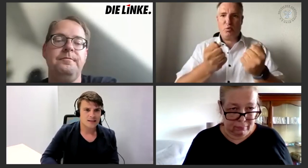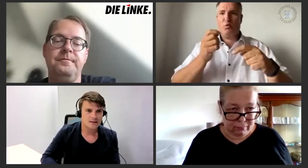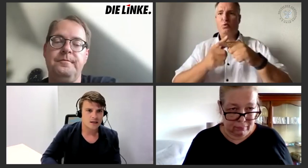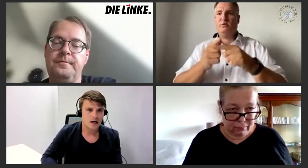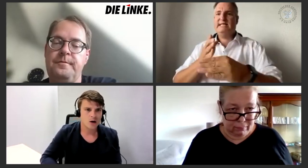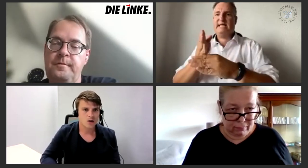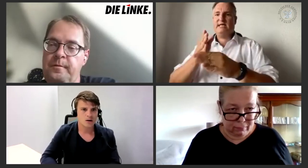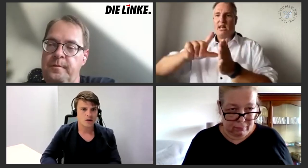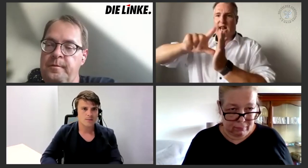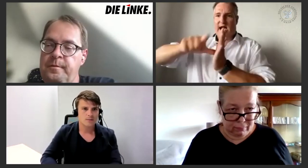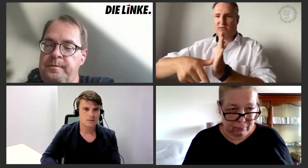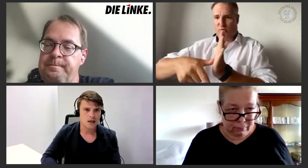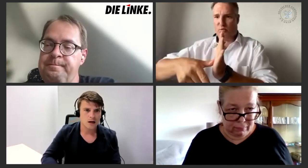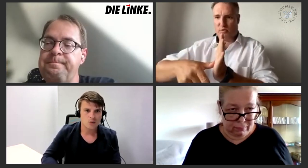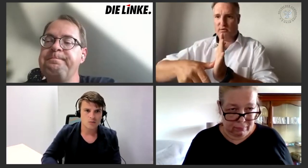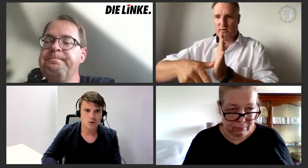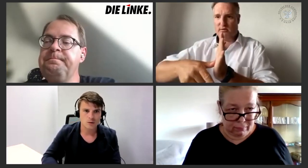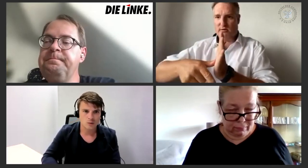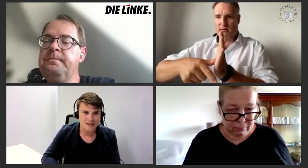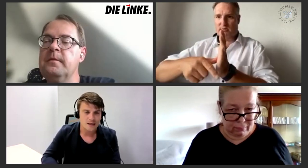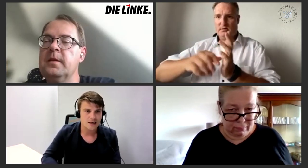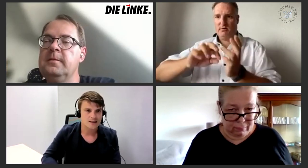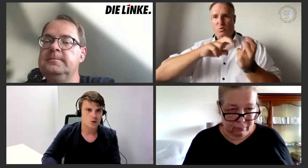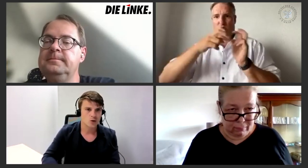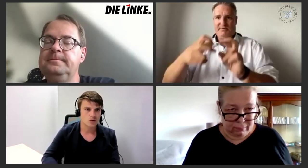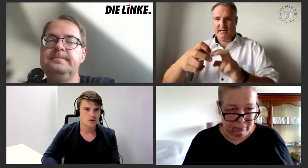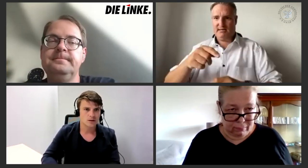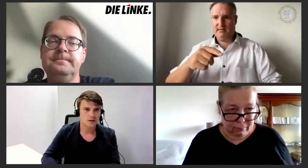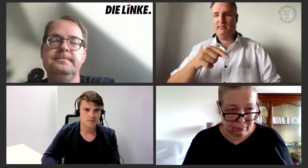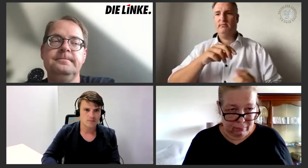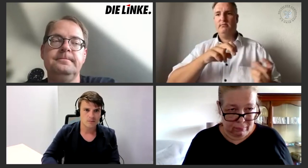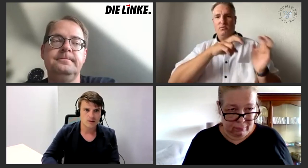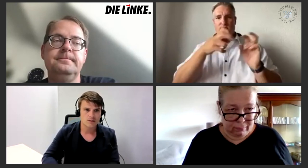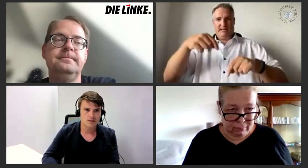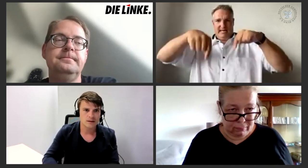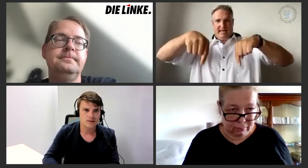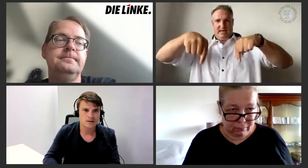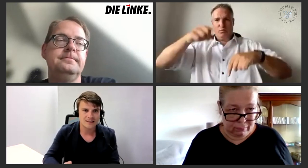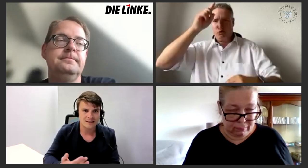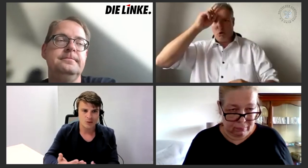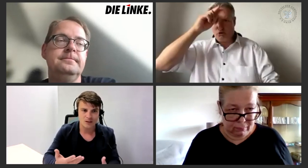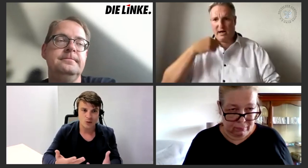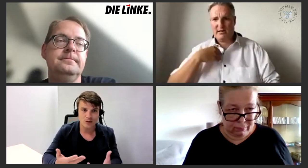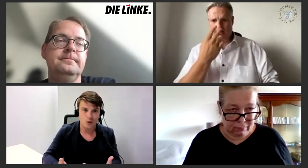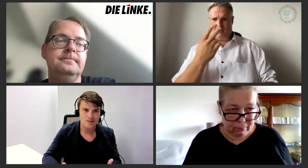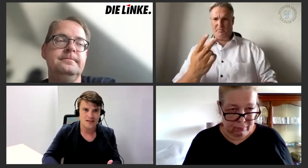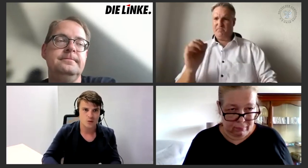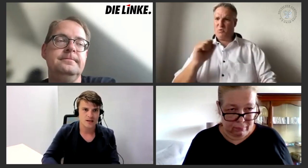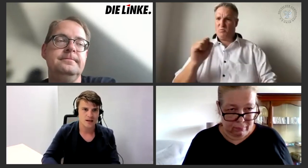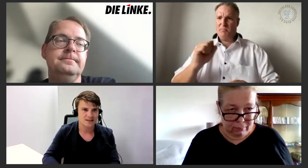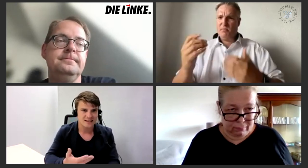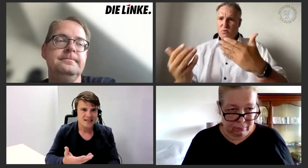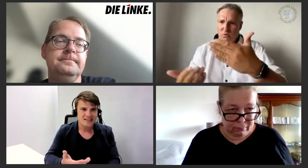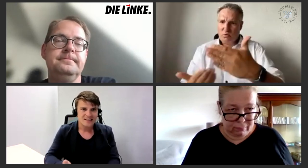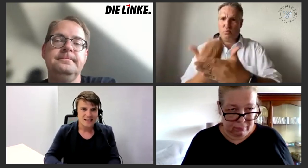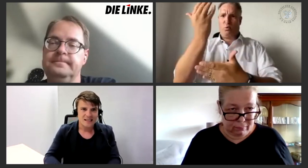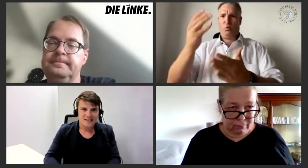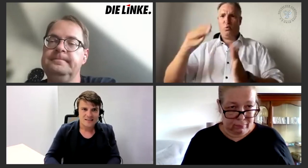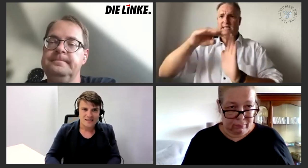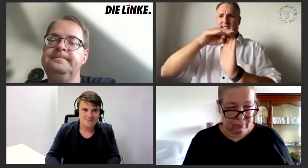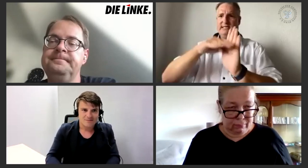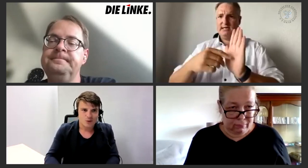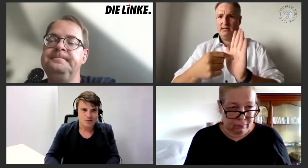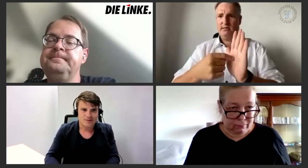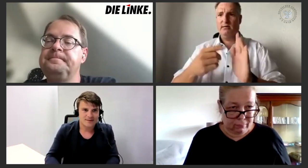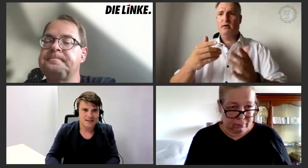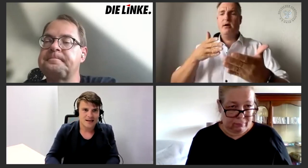dort geht es ja auch um Dienstleistungen und deren Umsetzung hier.